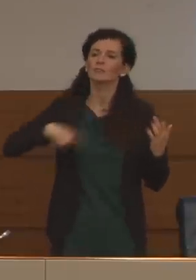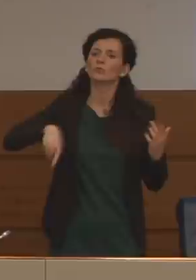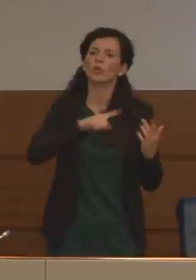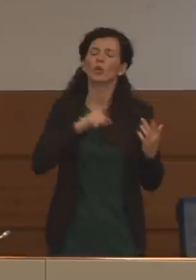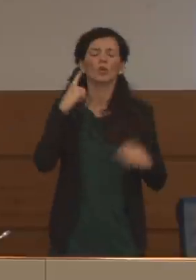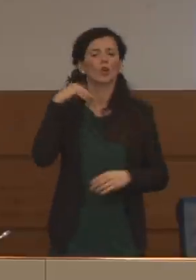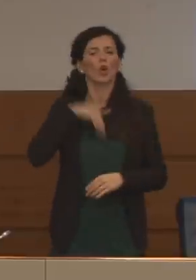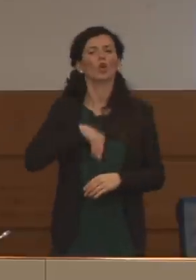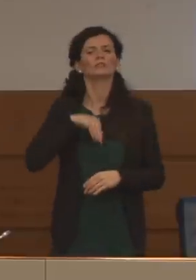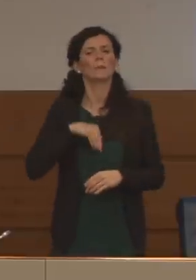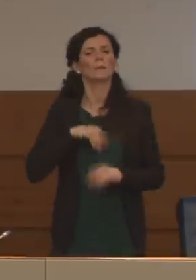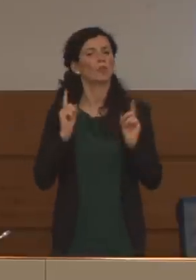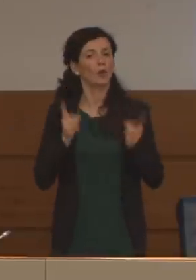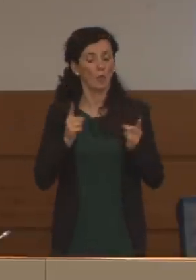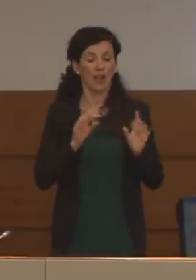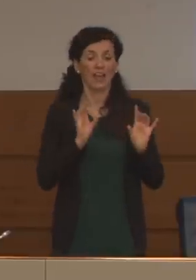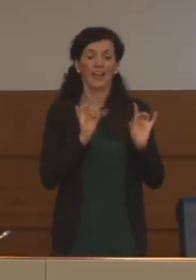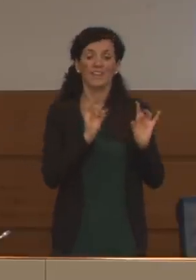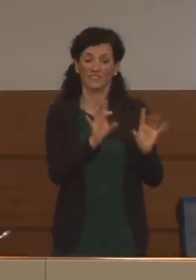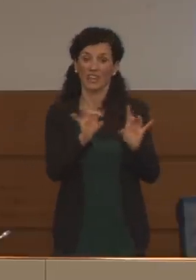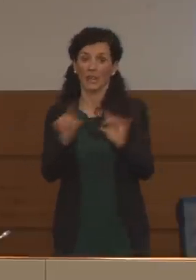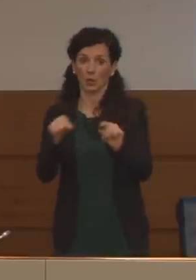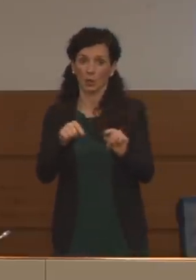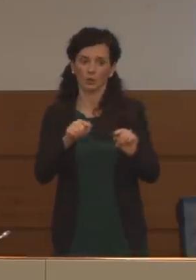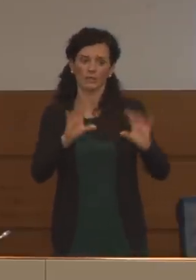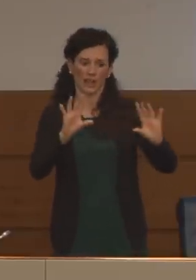sopravvivenza che può variare da alcune ore ad alcuni giorni nelle varie superfici